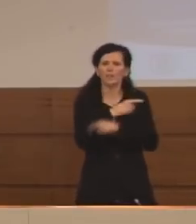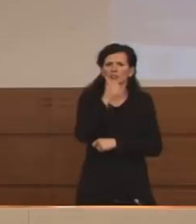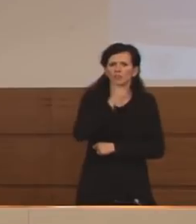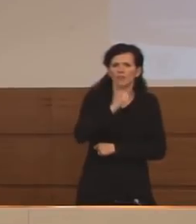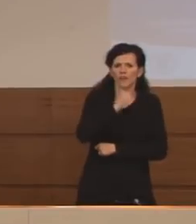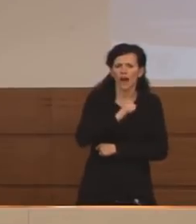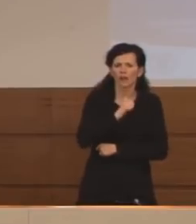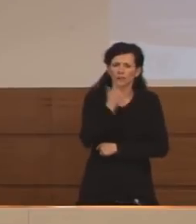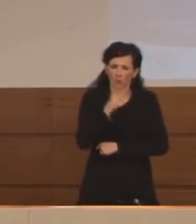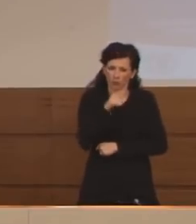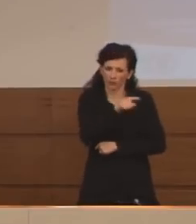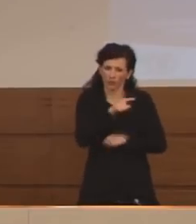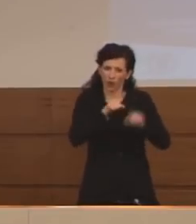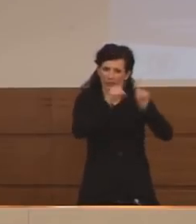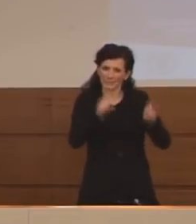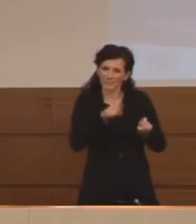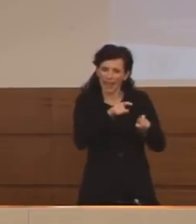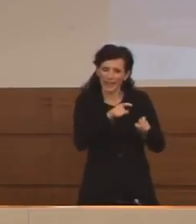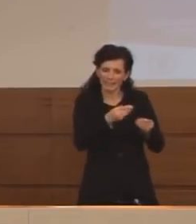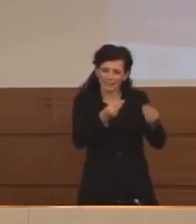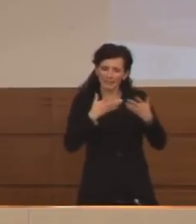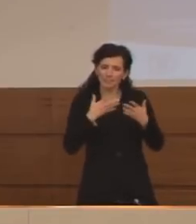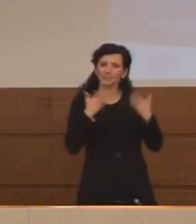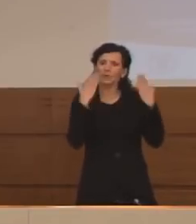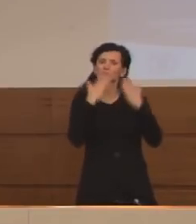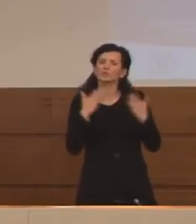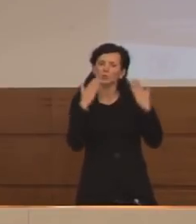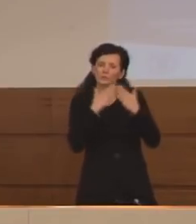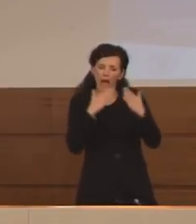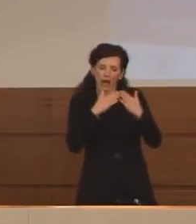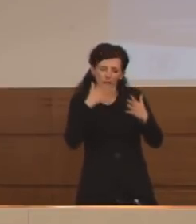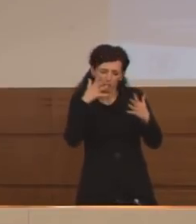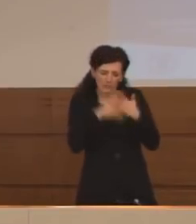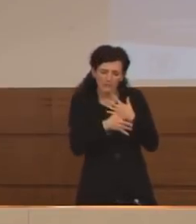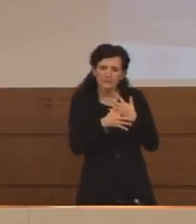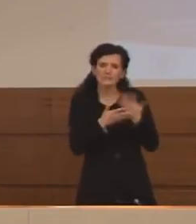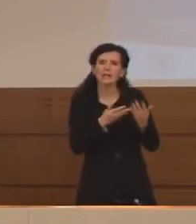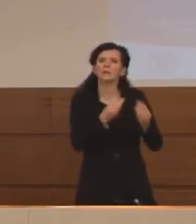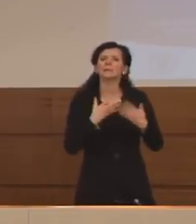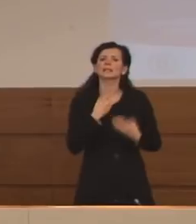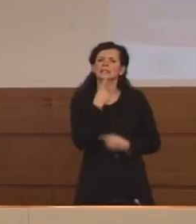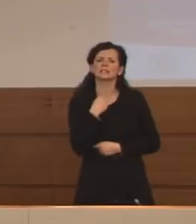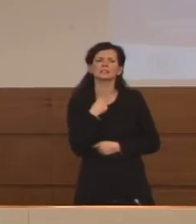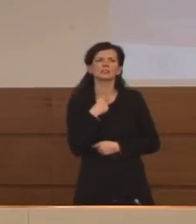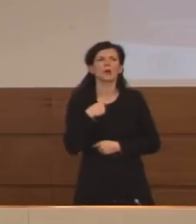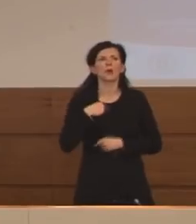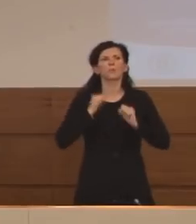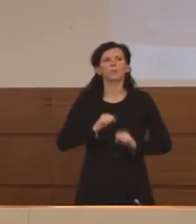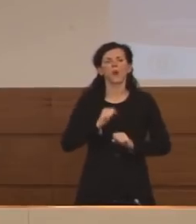da potermi dire che effettivamente non si tratti di un test falso postitivo. Mi dà un'indicazione di massima, diciamo.